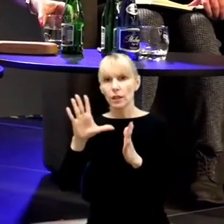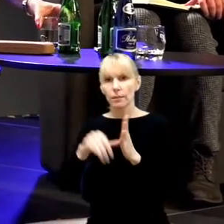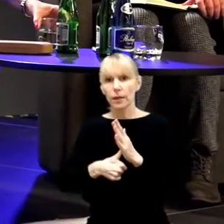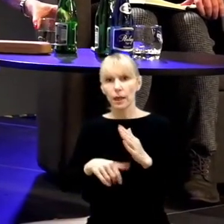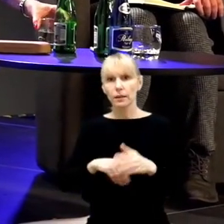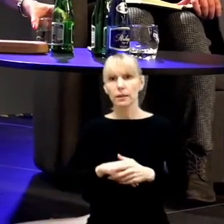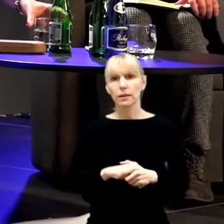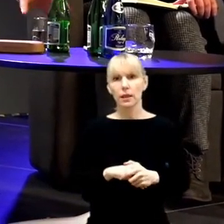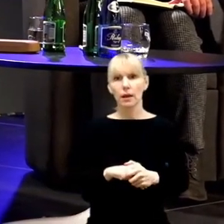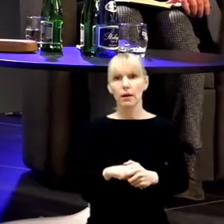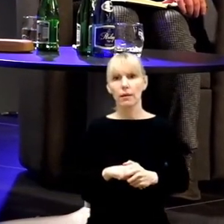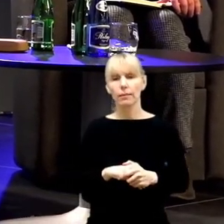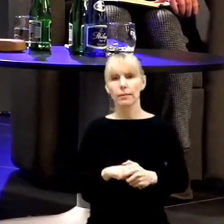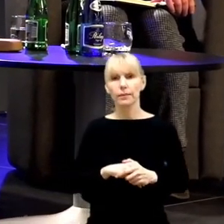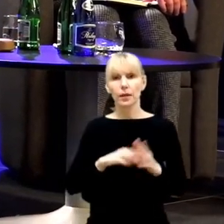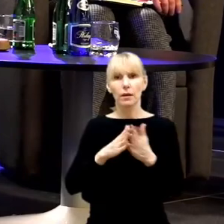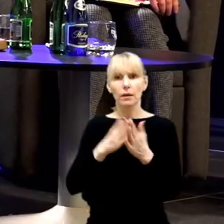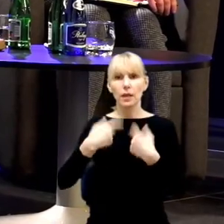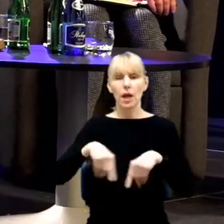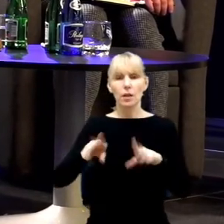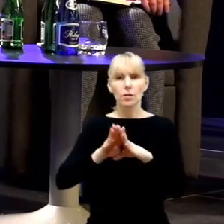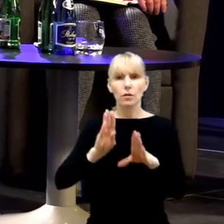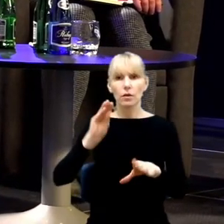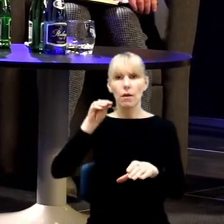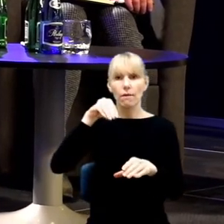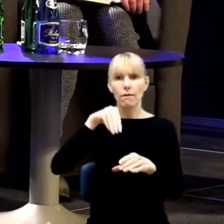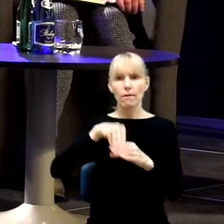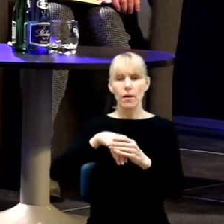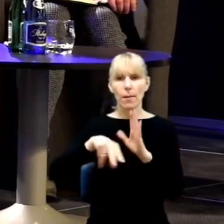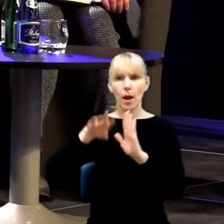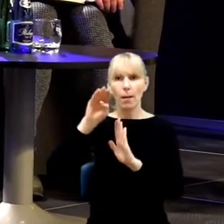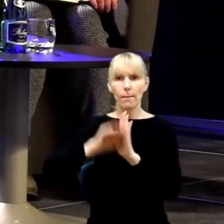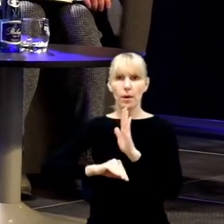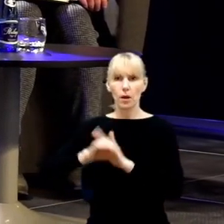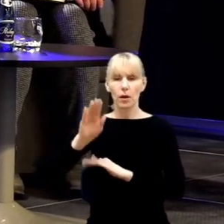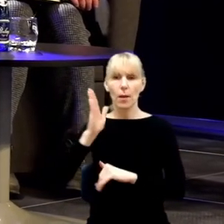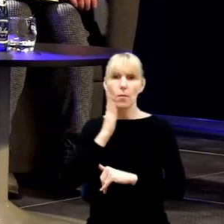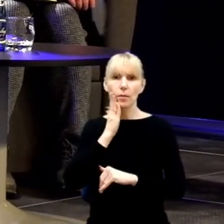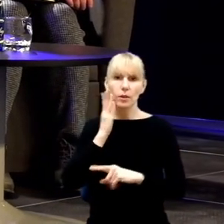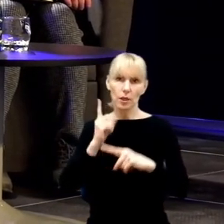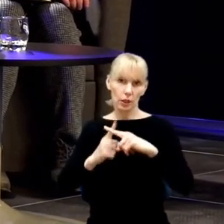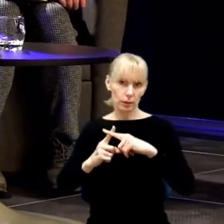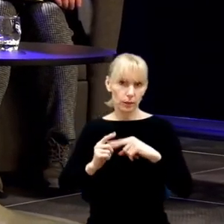w ramach programu Mieszkanie+, rzeczywiście taką konkurencję stanowi,